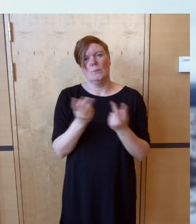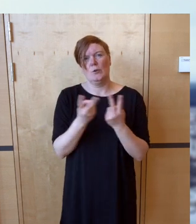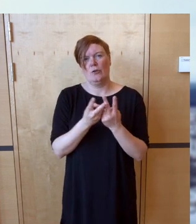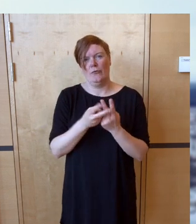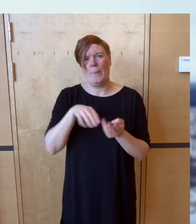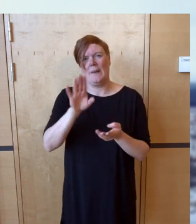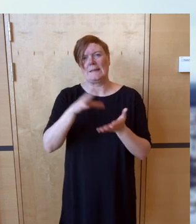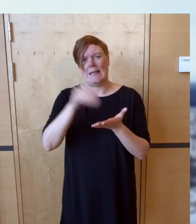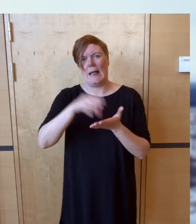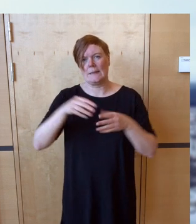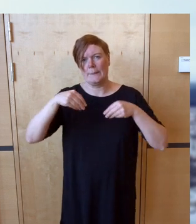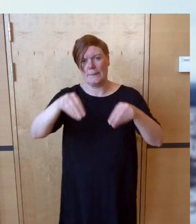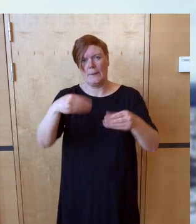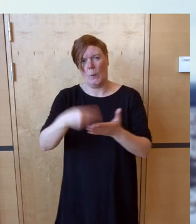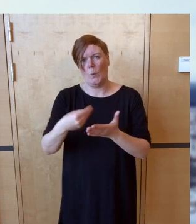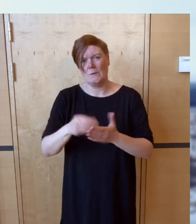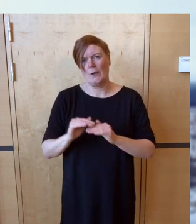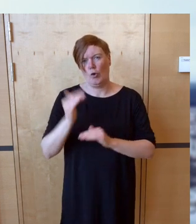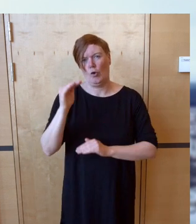Och sedermera upptagningen av av sanningen